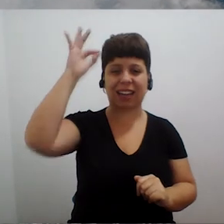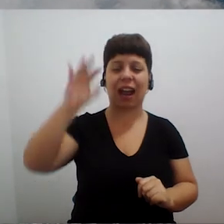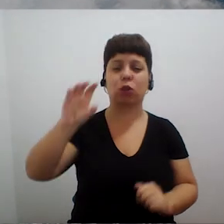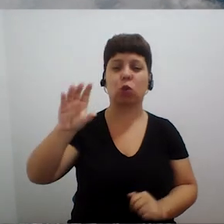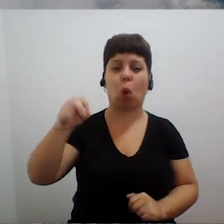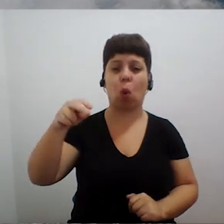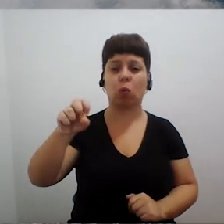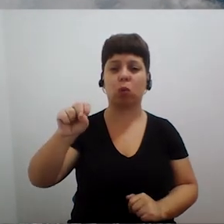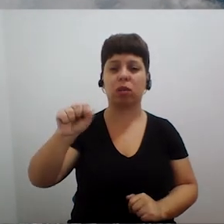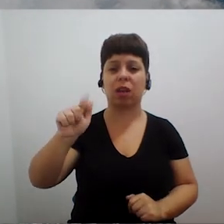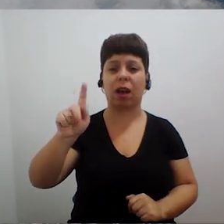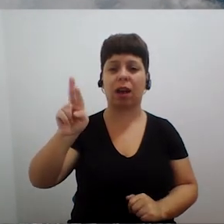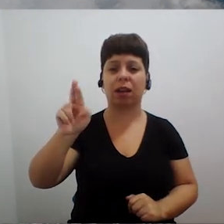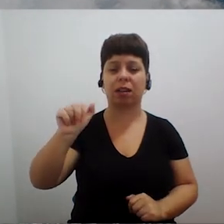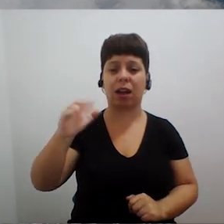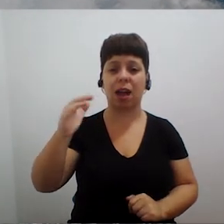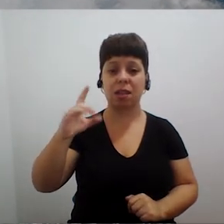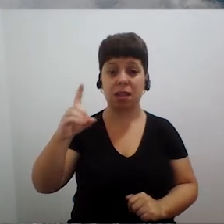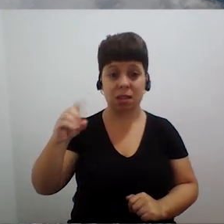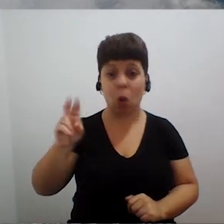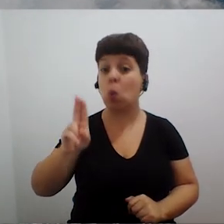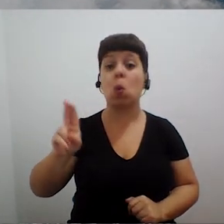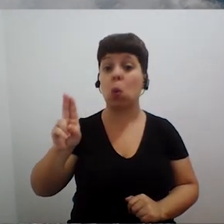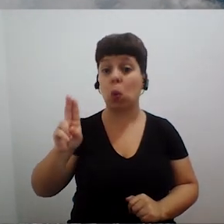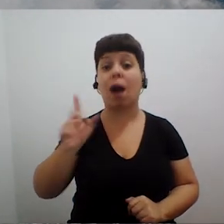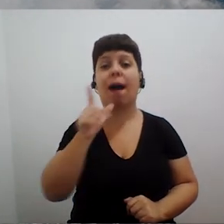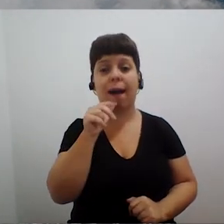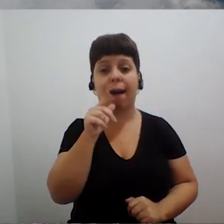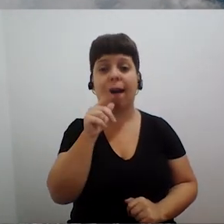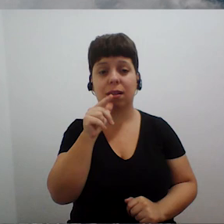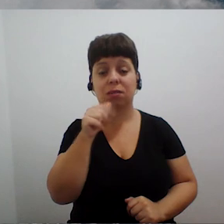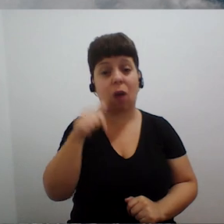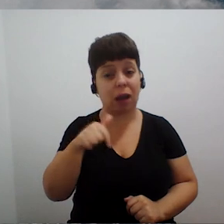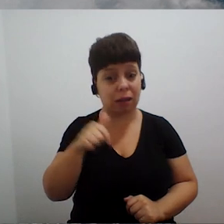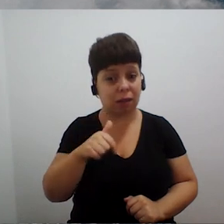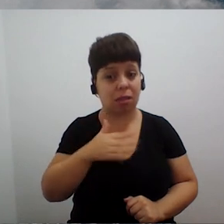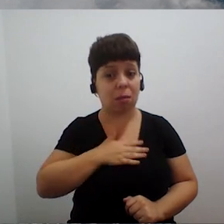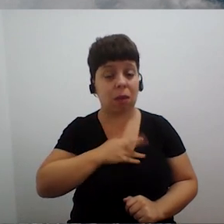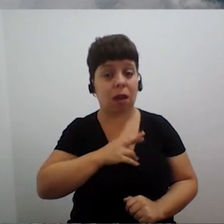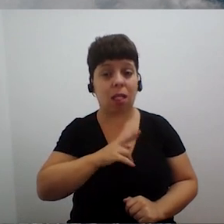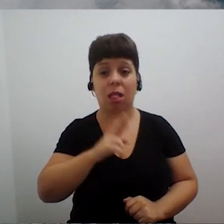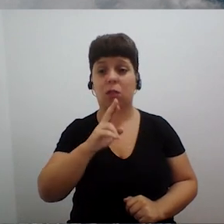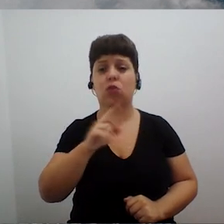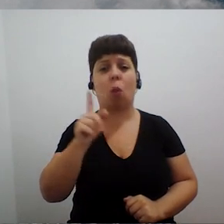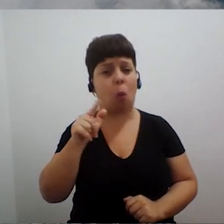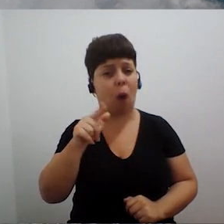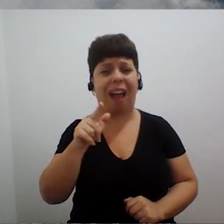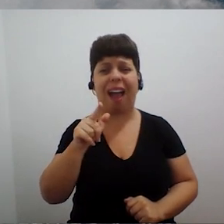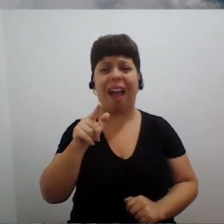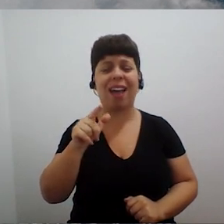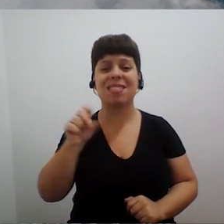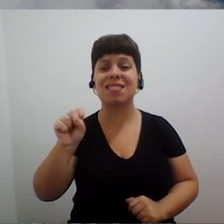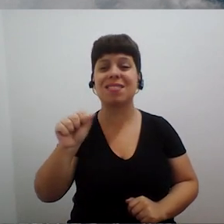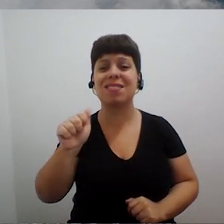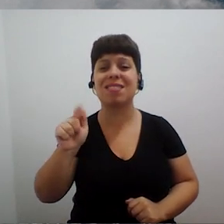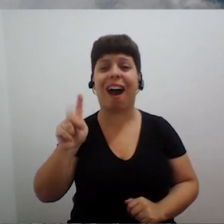nossa consagração é feita com água, então é para nós uma coisa sagrada e suprema o mar